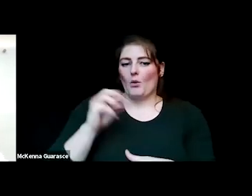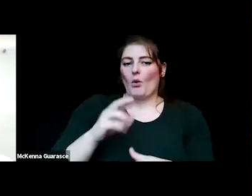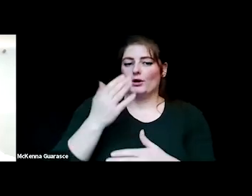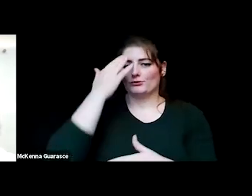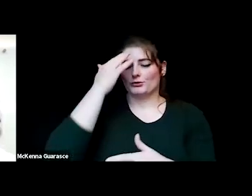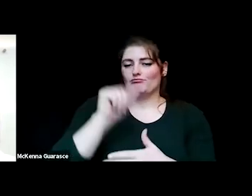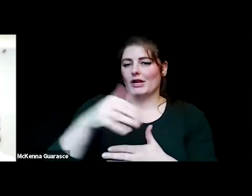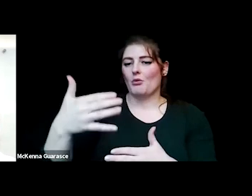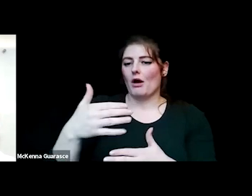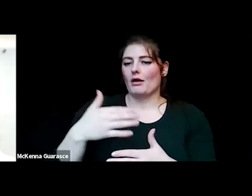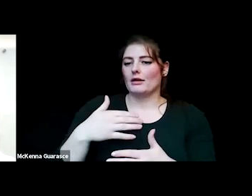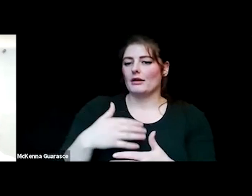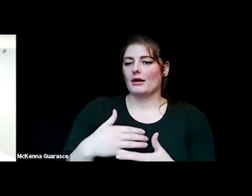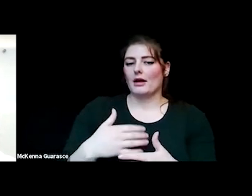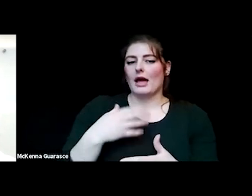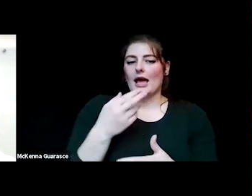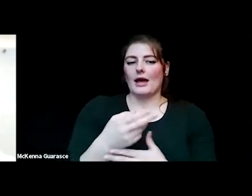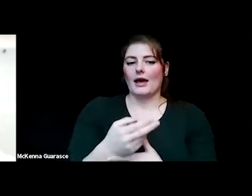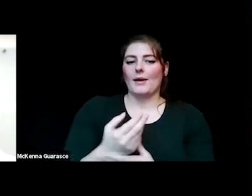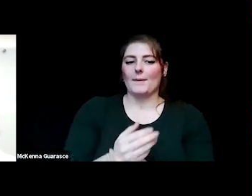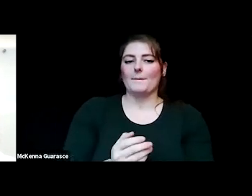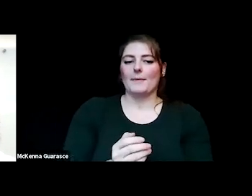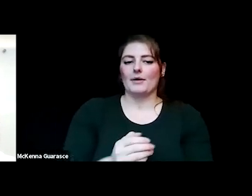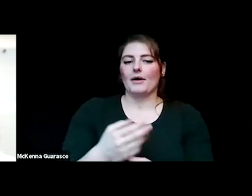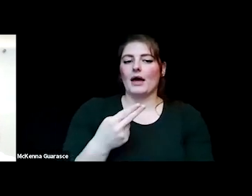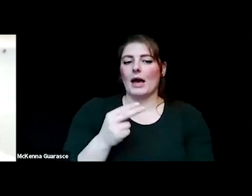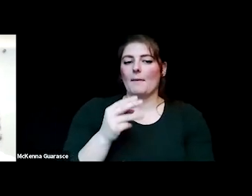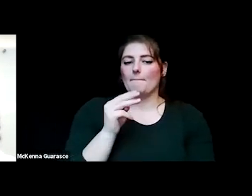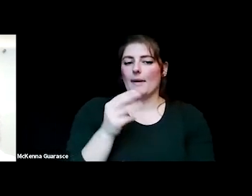en el Instituto de Salud Mental de Misuri, MIMH, o conociera a alguien que estuviera haciendo trabajo de reducción de daños